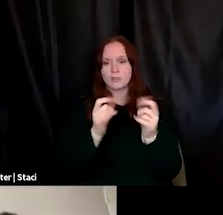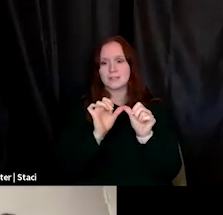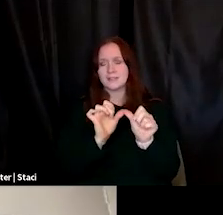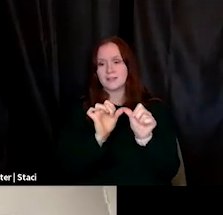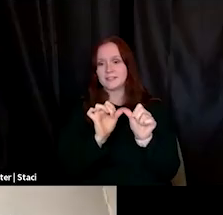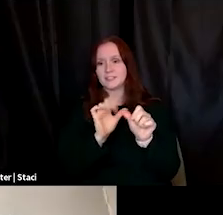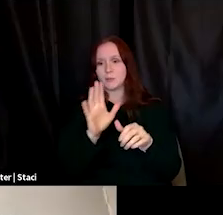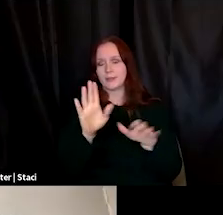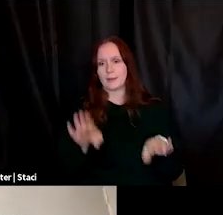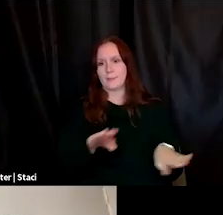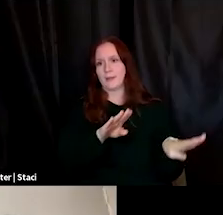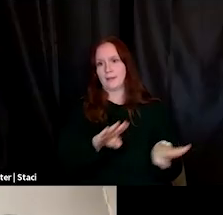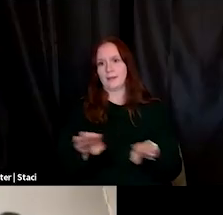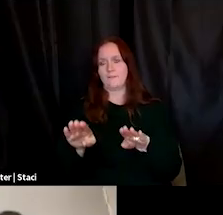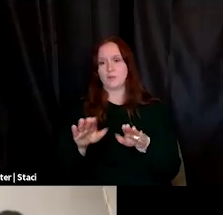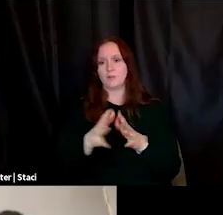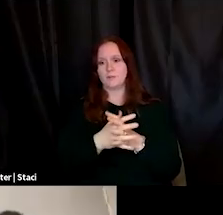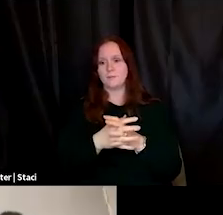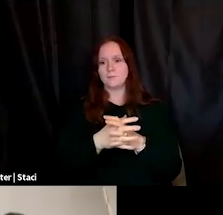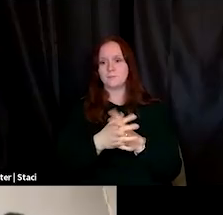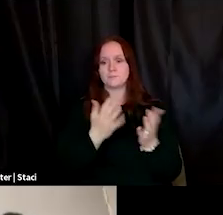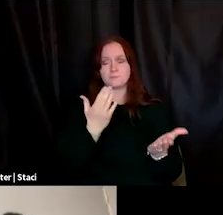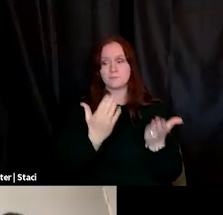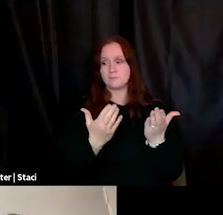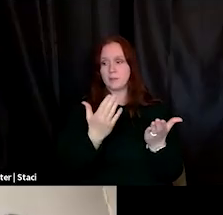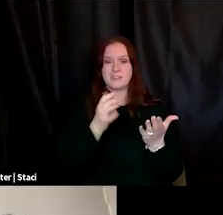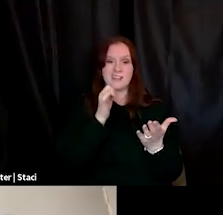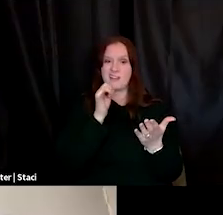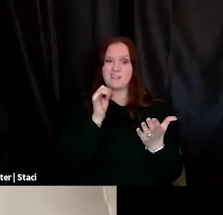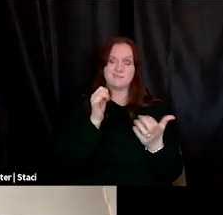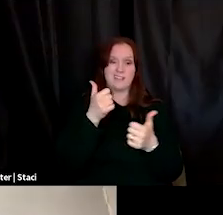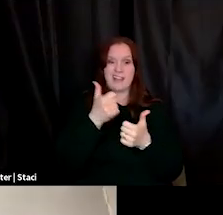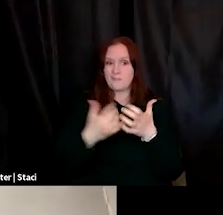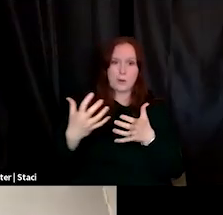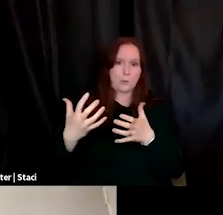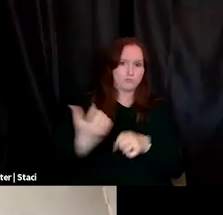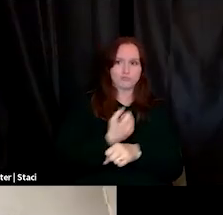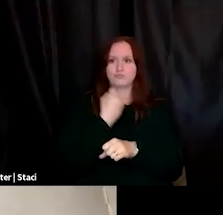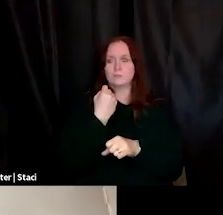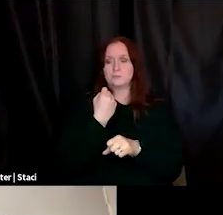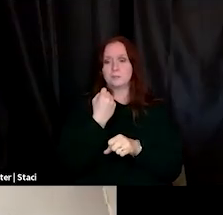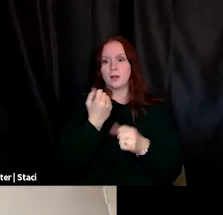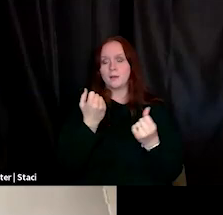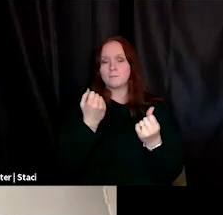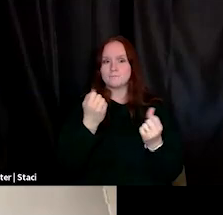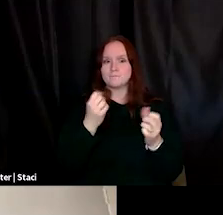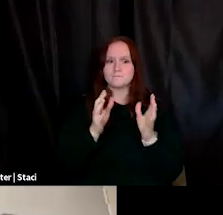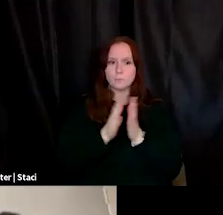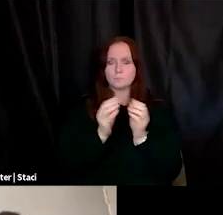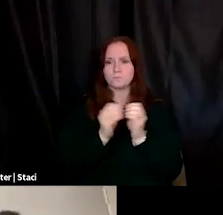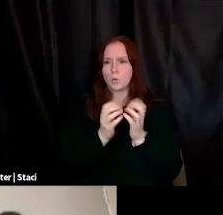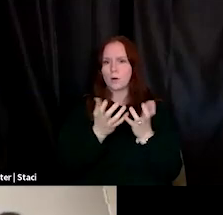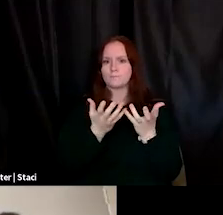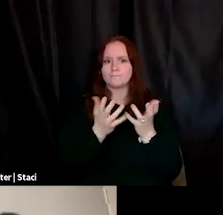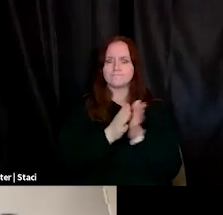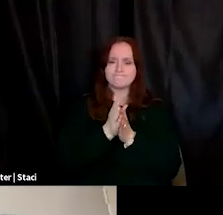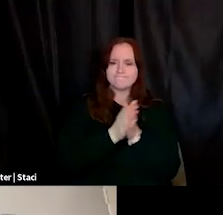a su Centro de Mensajes de Mi Seguridad Social. Esto es un acceso excelente para los solicitantes